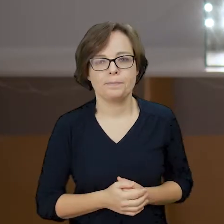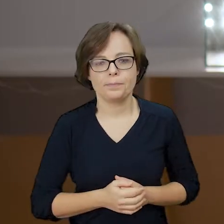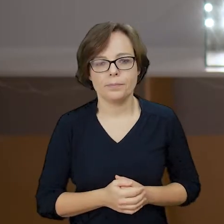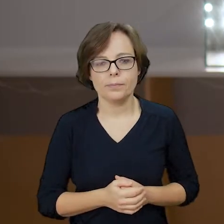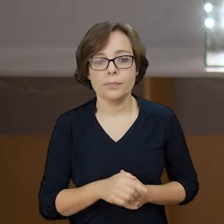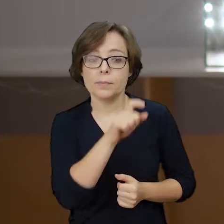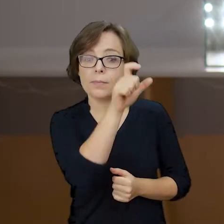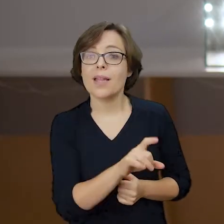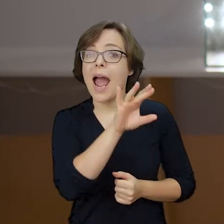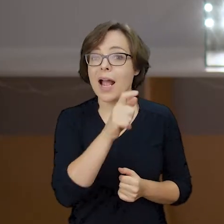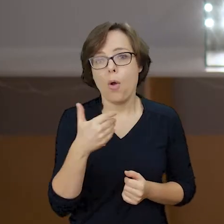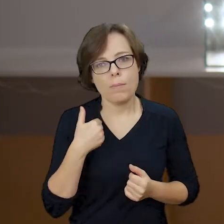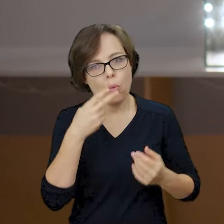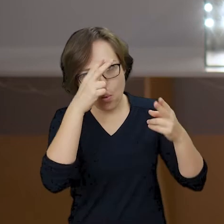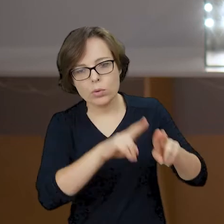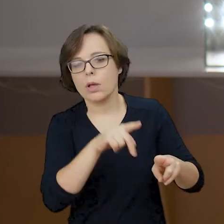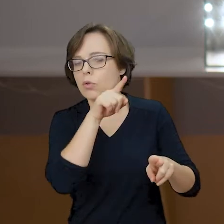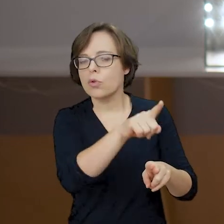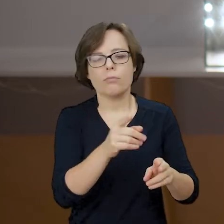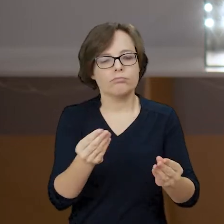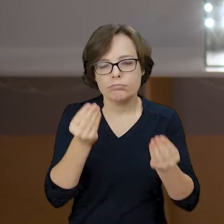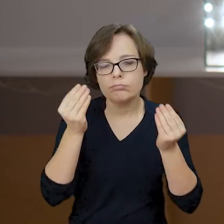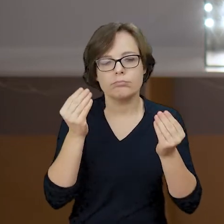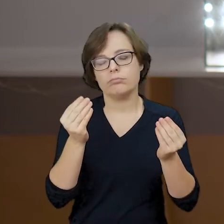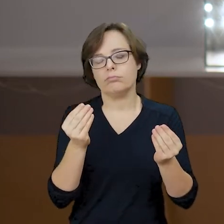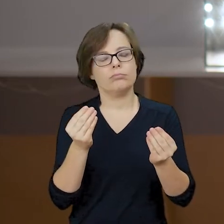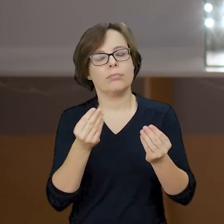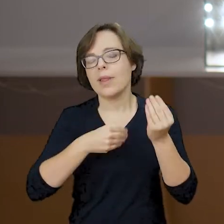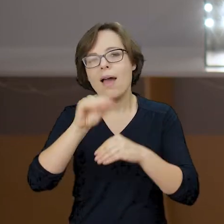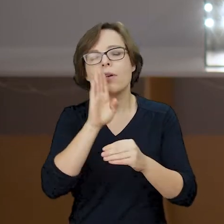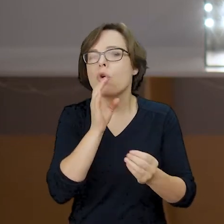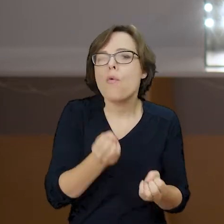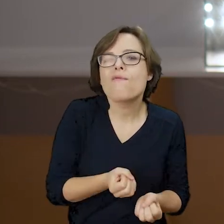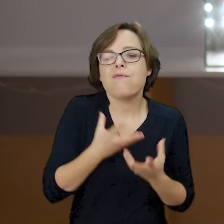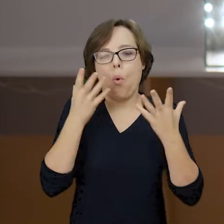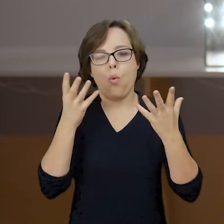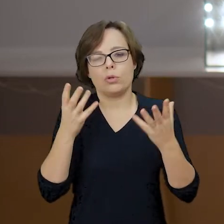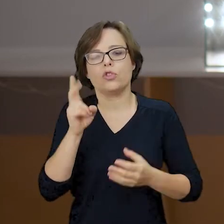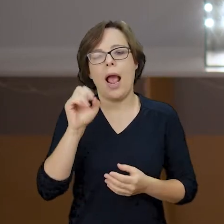Gaona uważano za największego i najbardziej twórczego (obok Jonathana Eybeszutza) kabalistę swoich czasów.